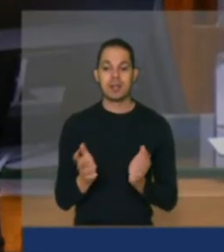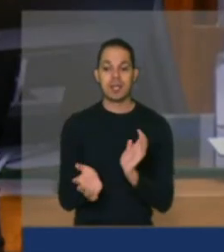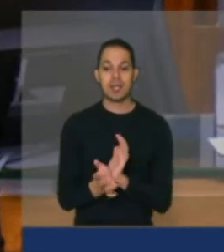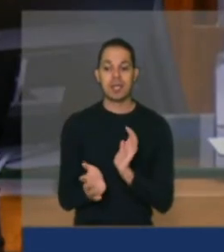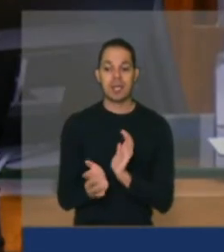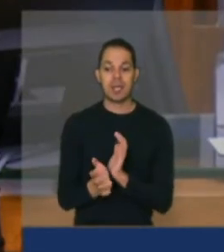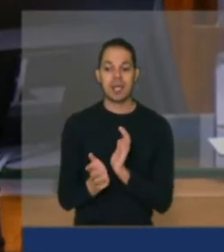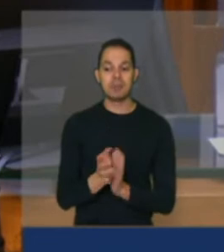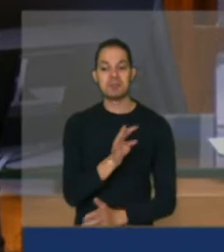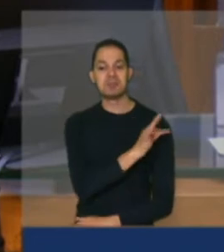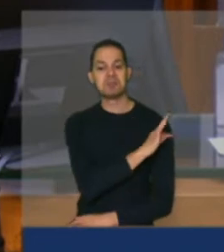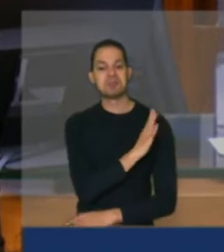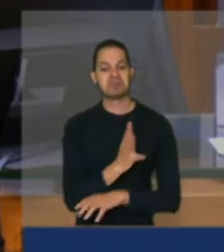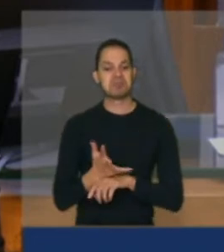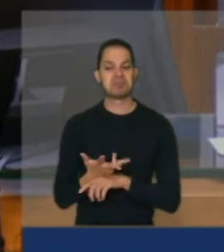RESOLVER O PROBLEMA PORQUE ALGUNS PARLAMENTARES QUE